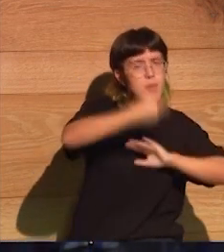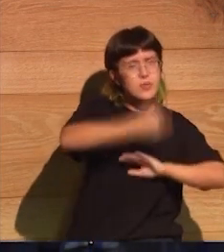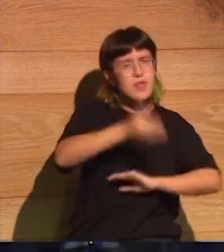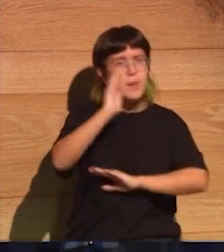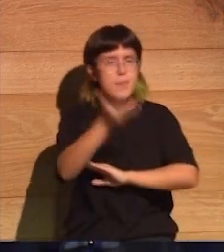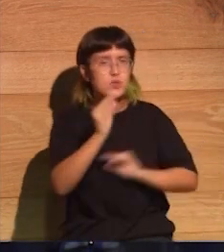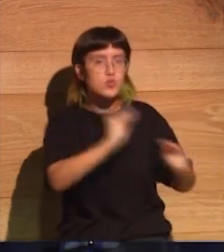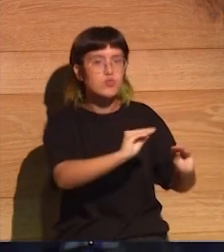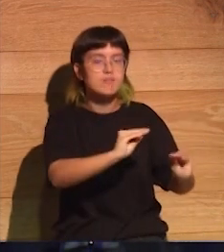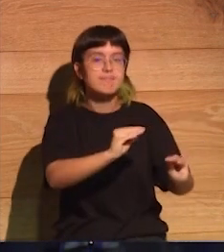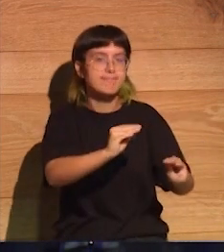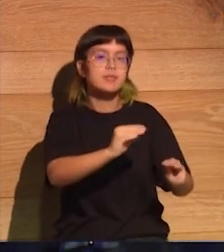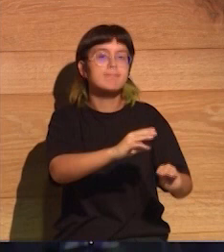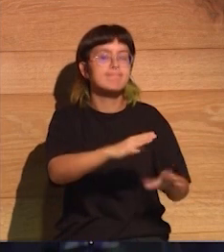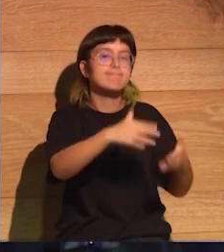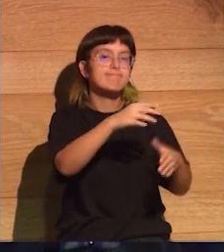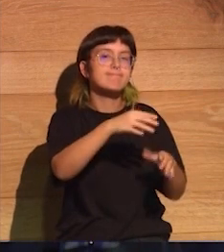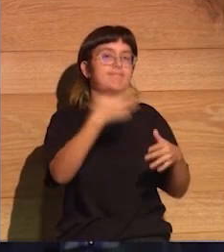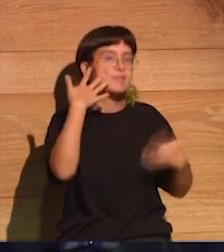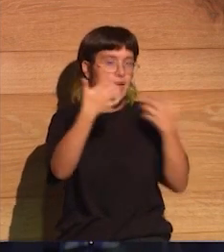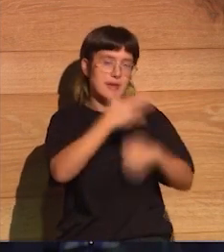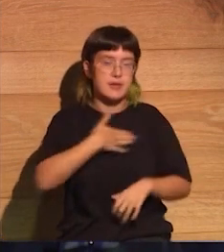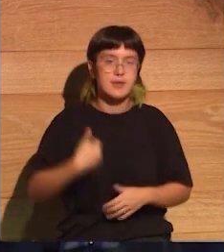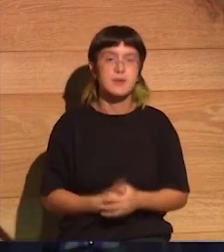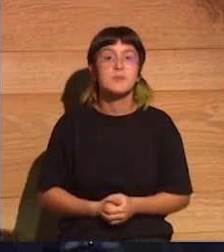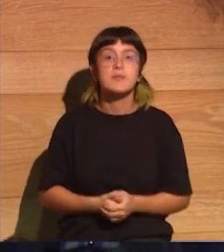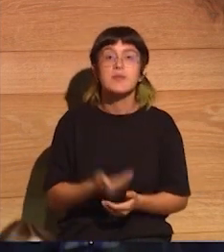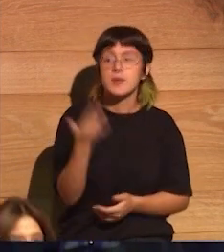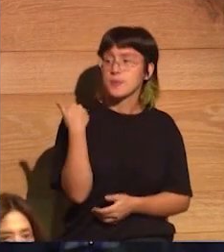para bien. Hace unos días nuestro decano de la Escuela